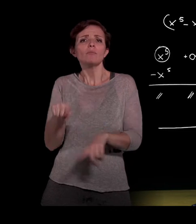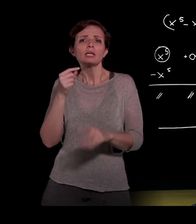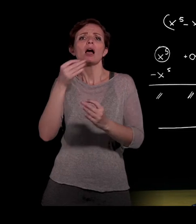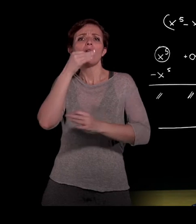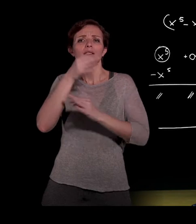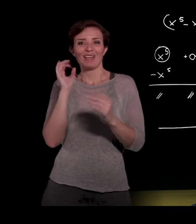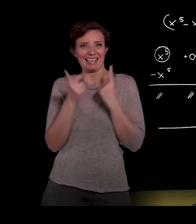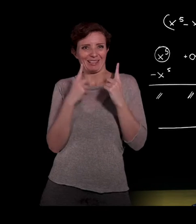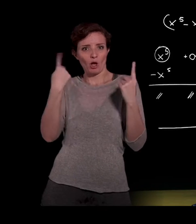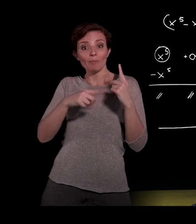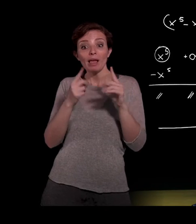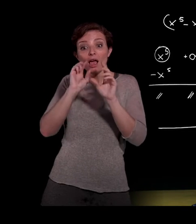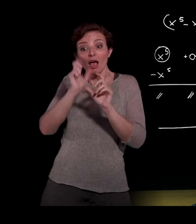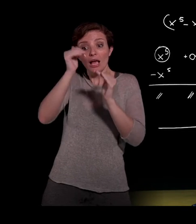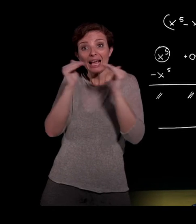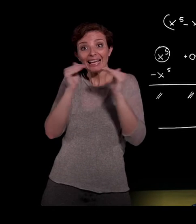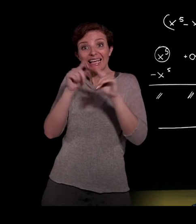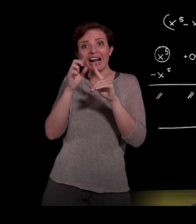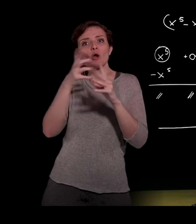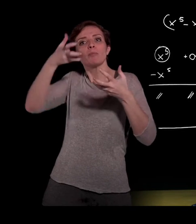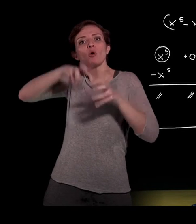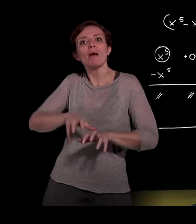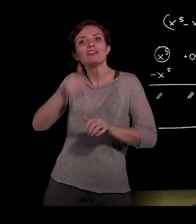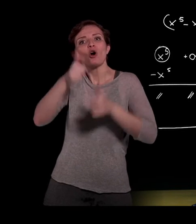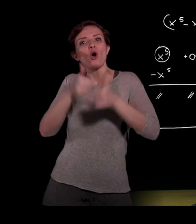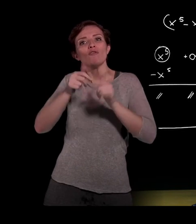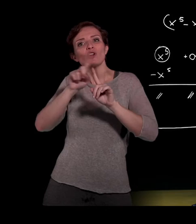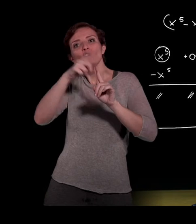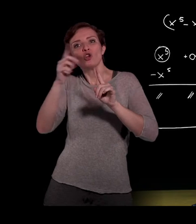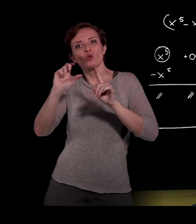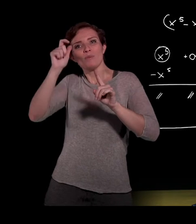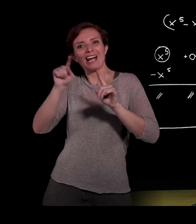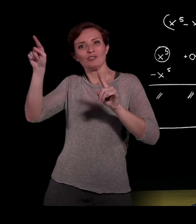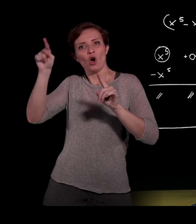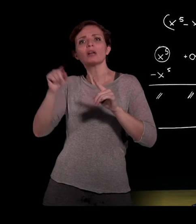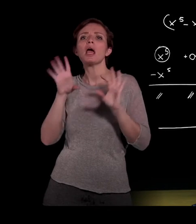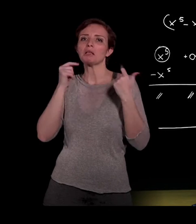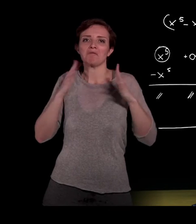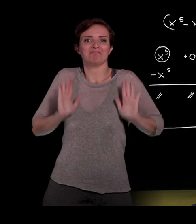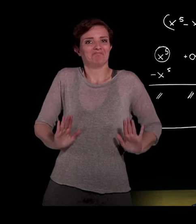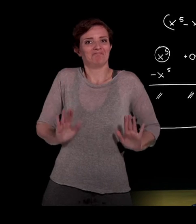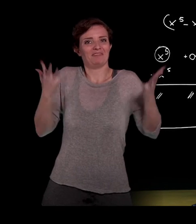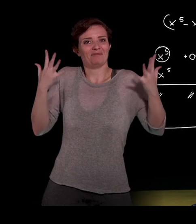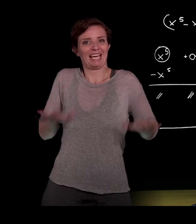e quindi in questo caso ci accorgiamo che il grado è più basso di quello del denominatore e quindi ci fermiamo.